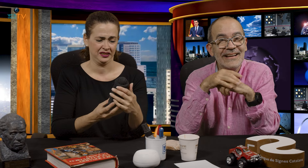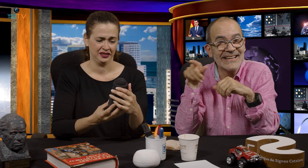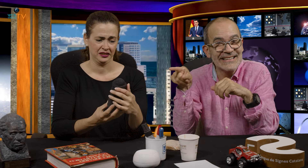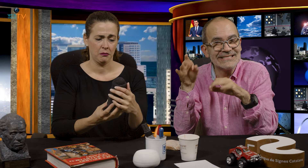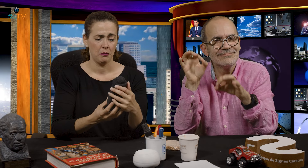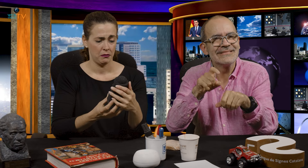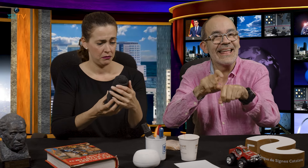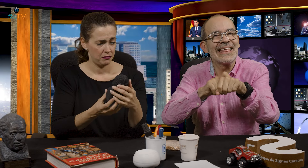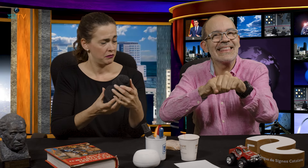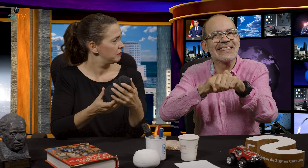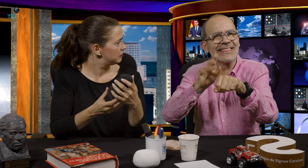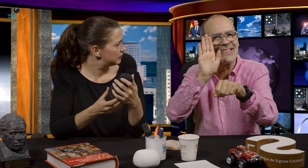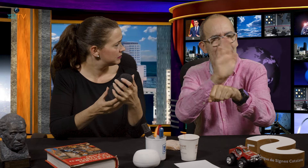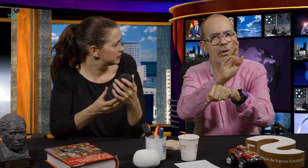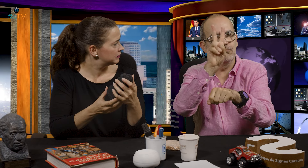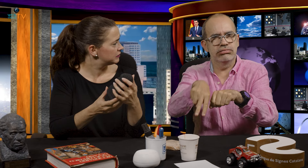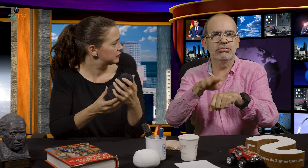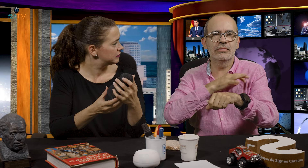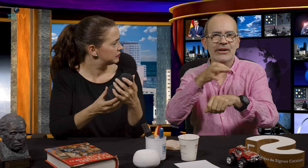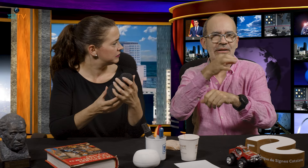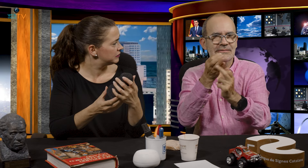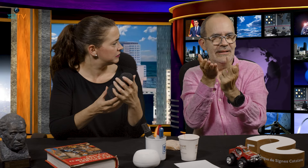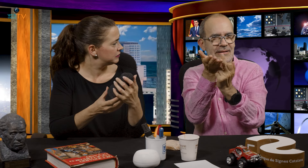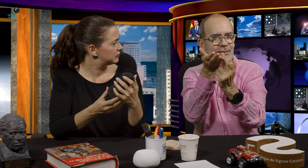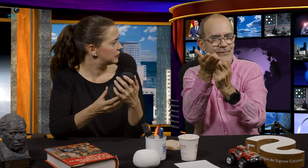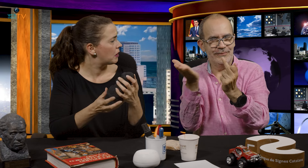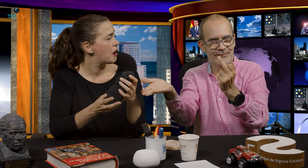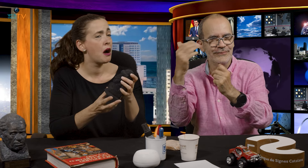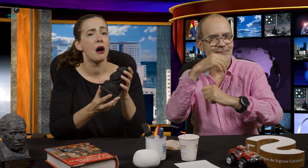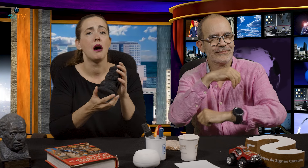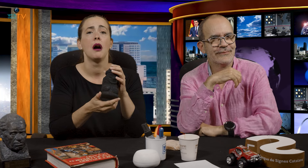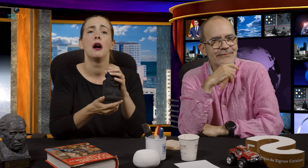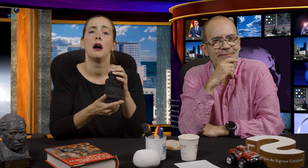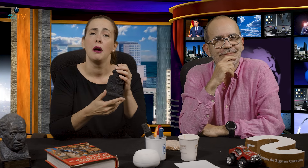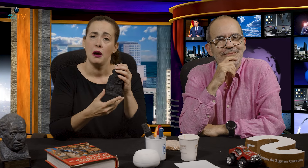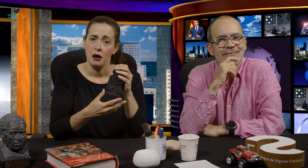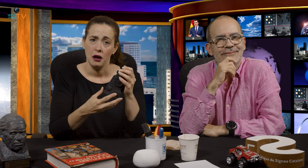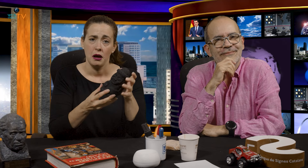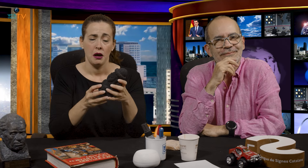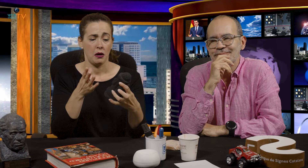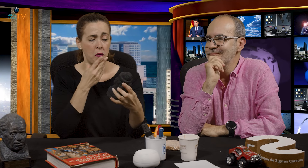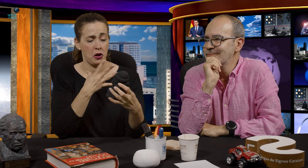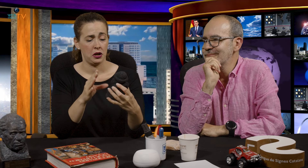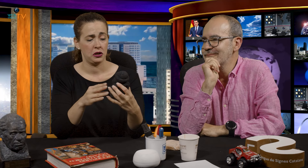Esto es muy típico de la Isla Jeju. Anda… qué bonito.